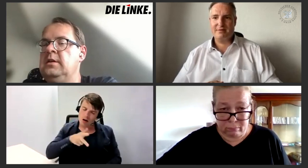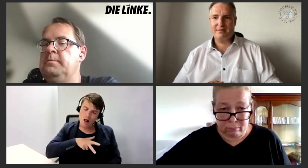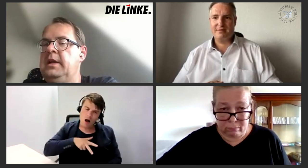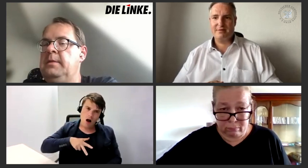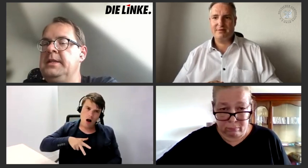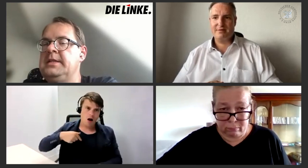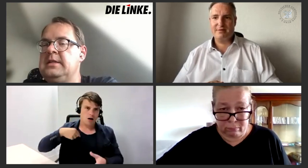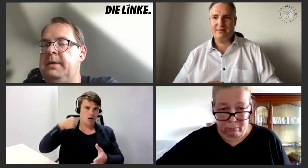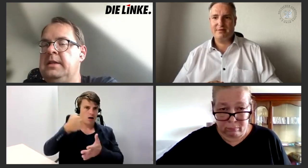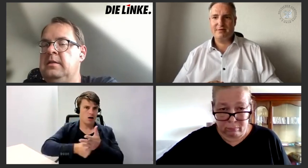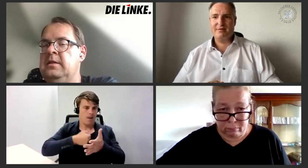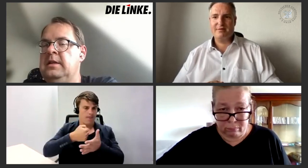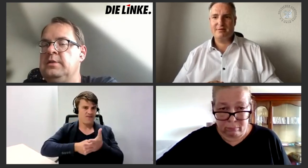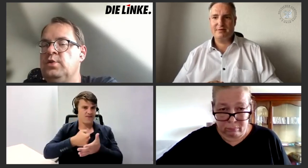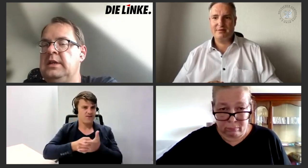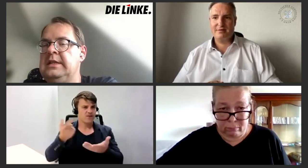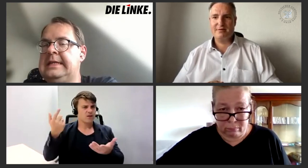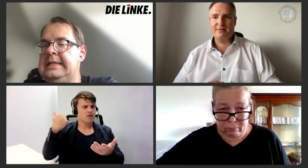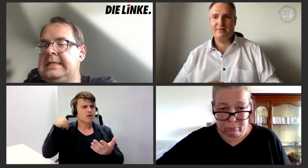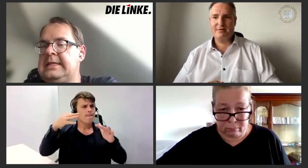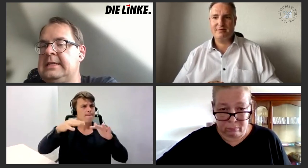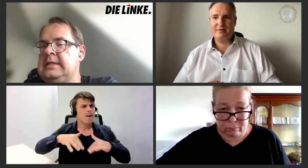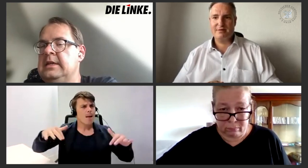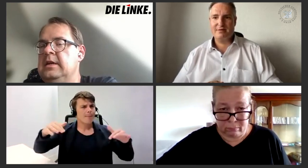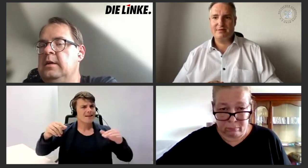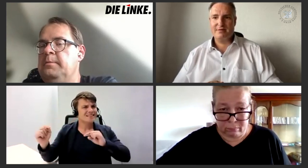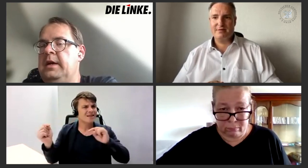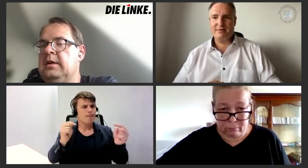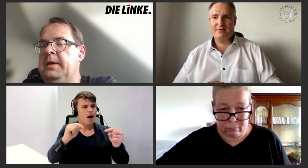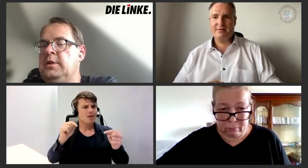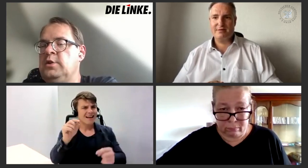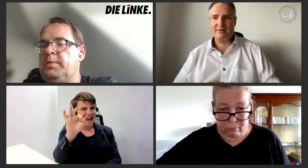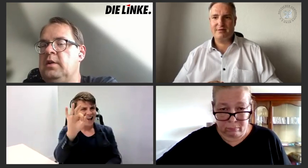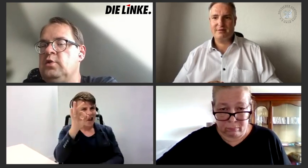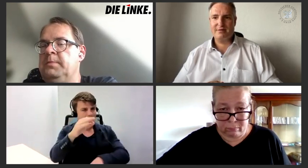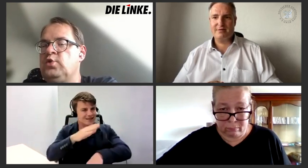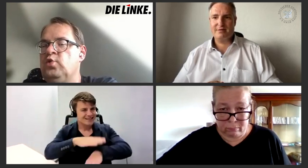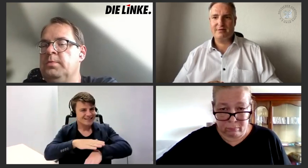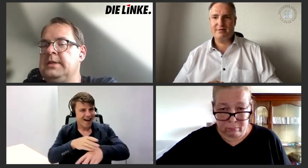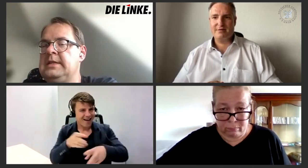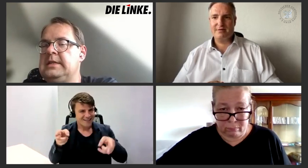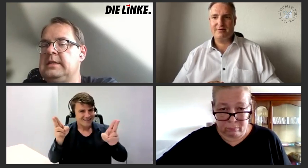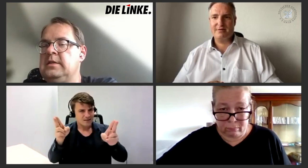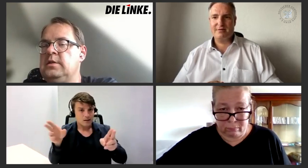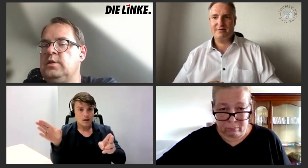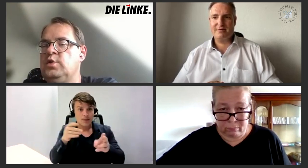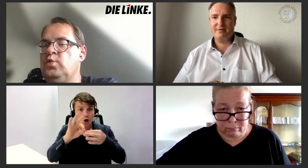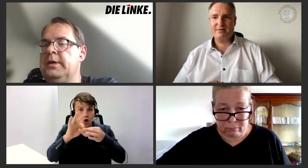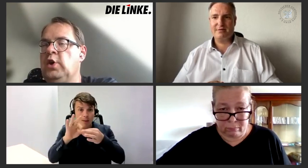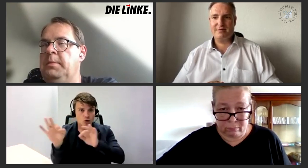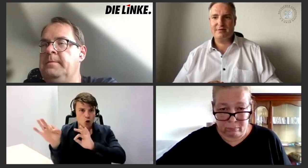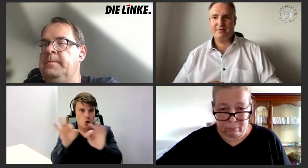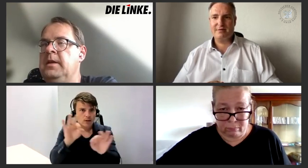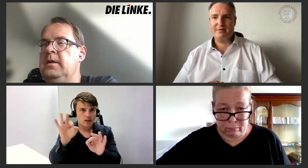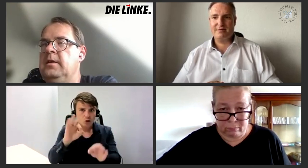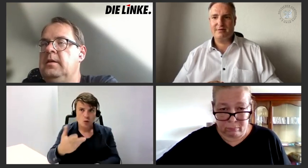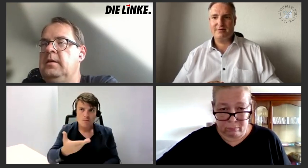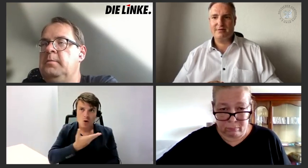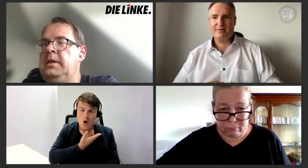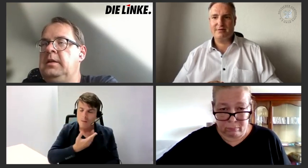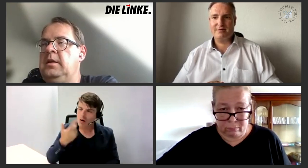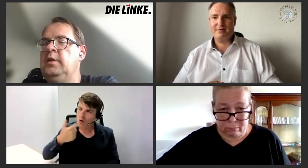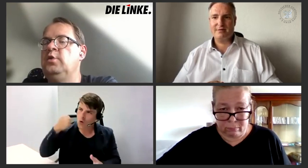schon die Parlamentsdebatten in der sogenannten Kernzeit per Gebärdensprachdolmetschung übersetzt zu bekommen.